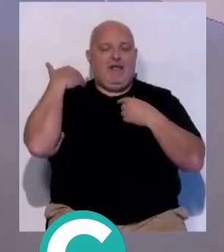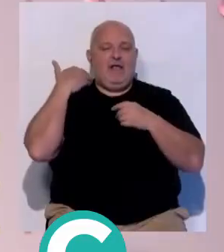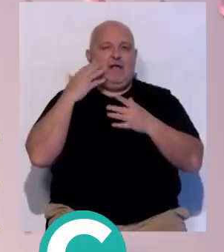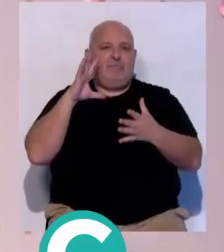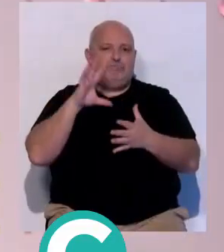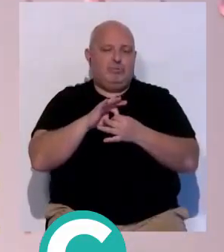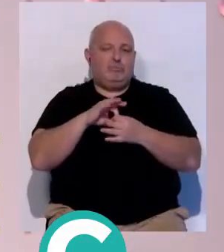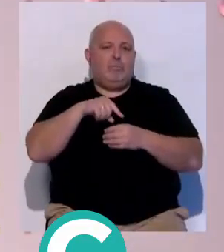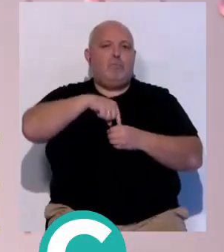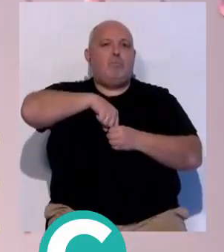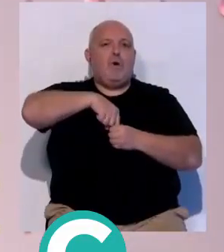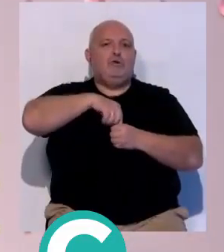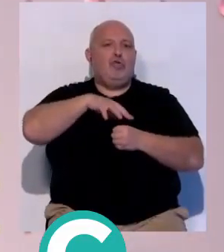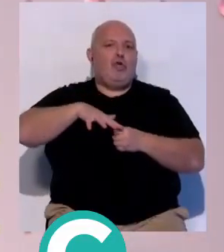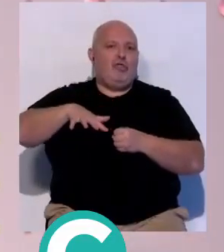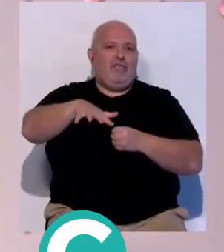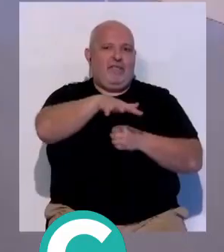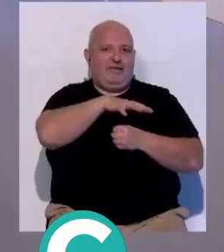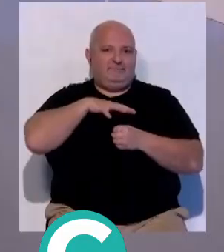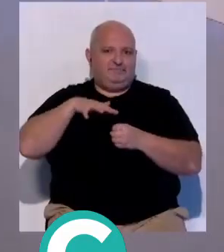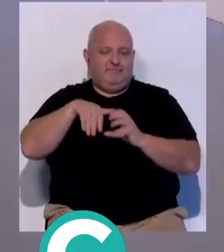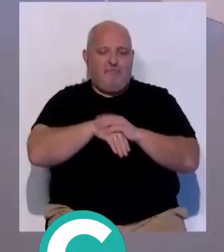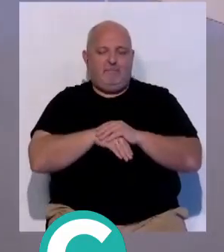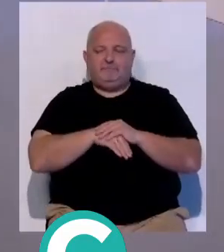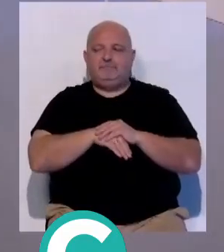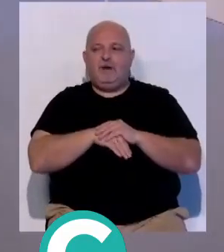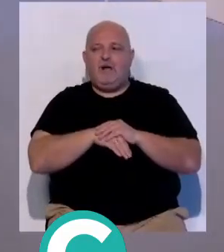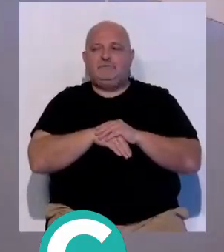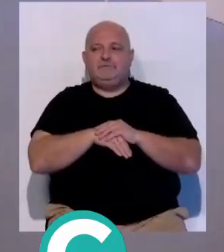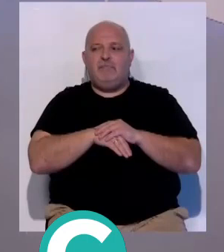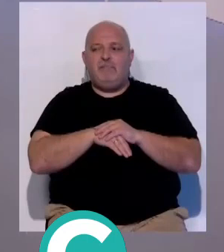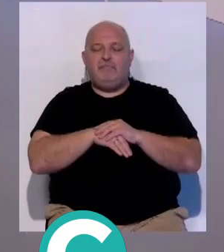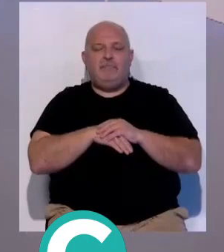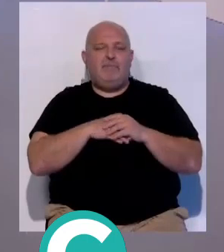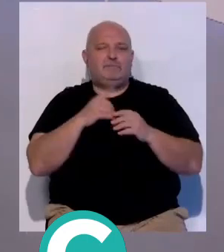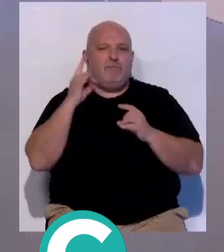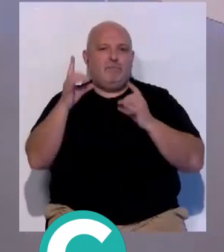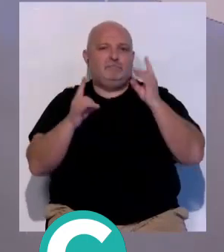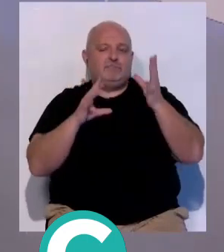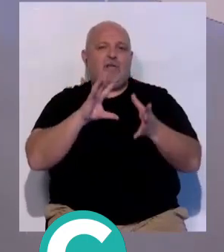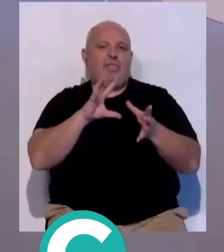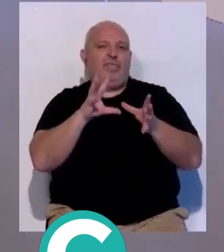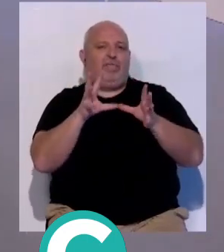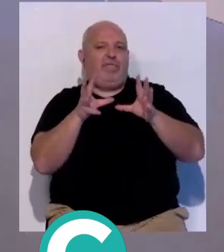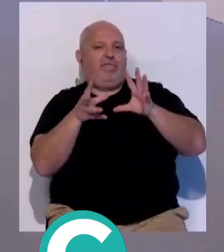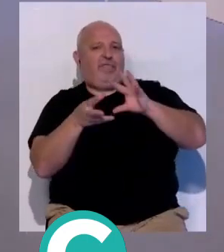el cuero y el complemento O sea que bueno claro tuvimos que reinventarnos en cosas y en anécdota